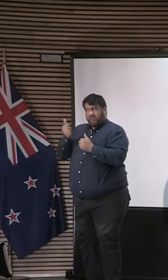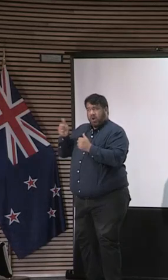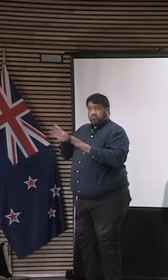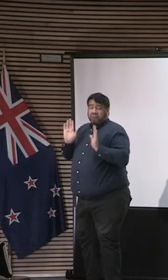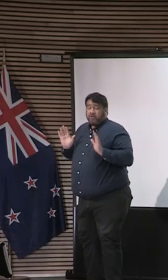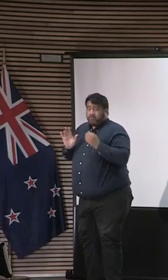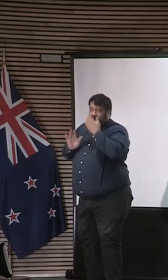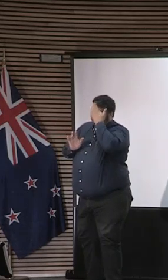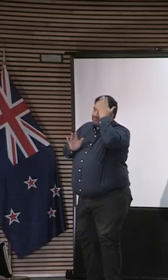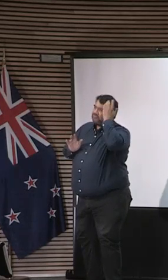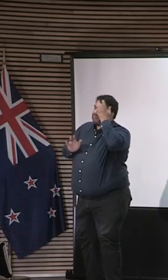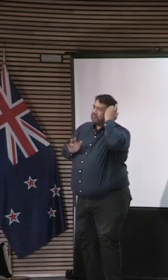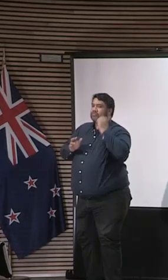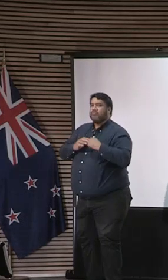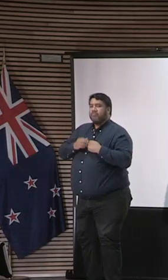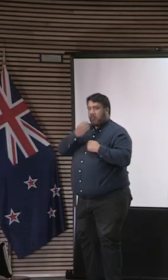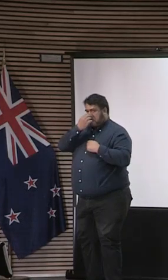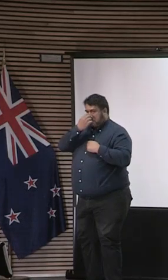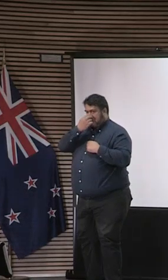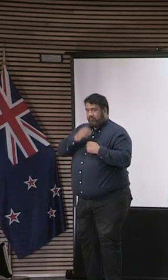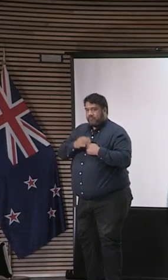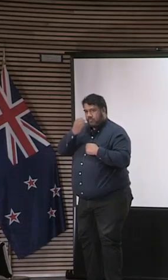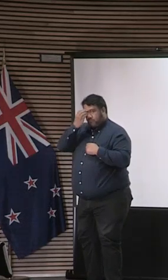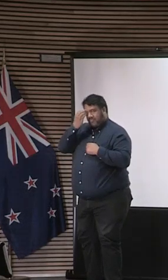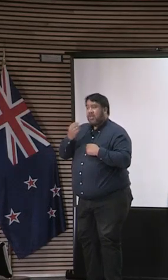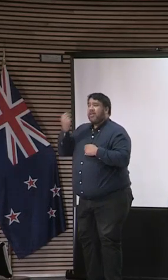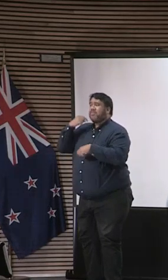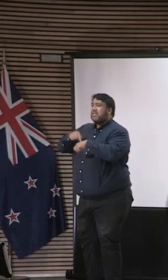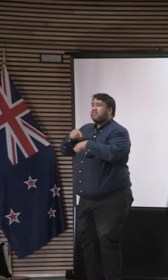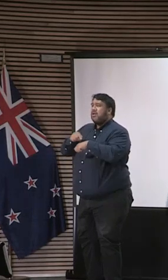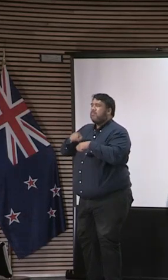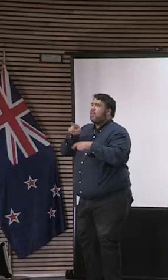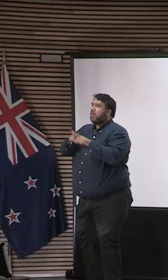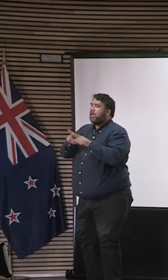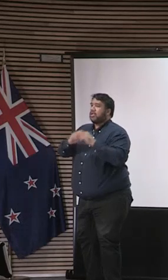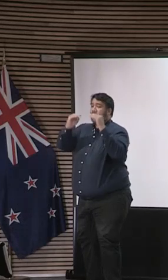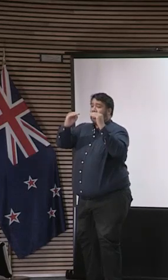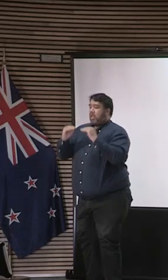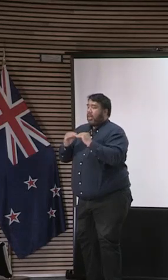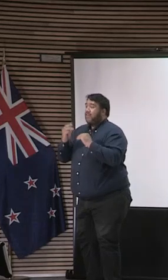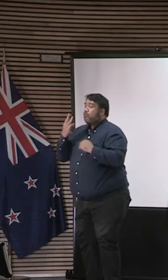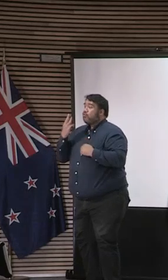e raru ki te mahi ka tae mai ki te minita ina whakapono ana au ka whakatutukihia te mahi. I tenei keehi, Kaore ahau e